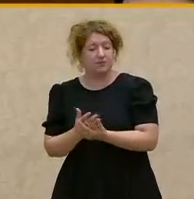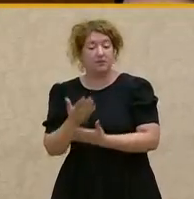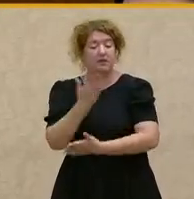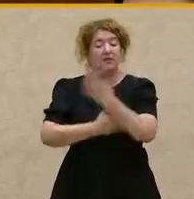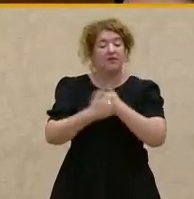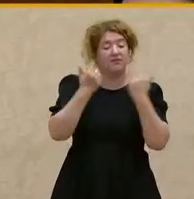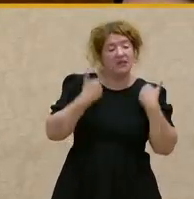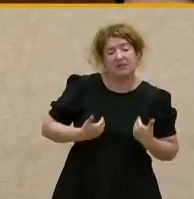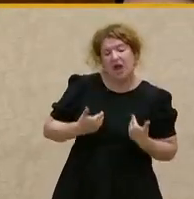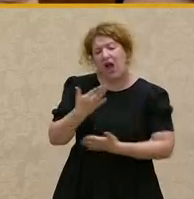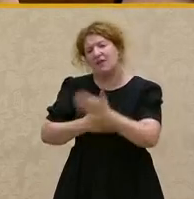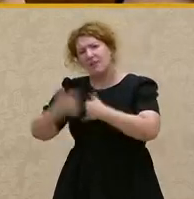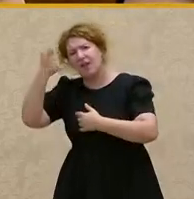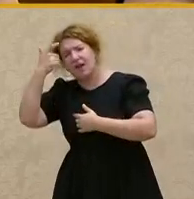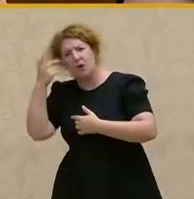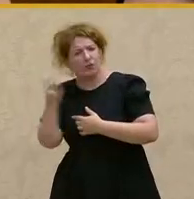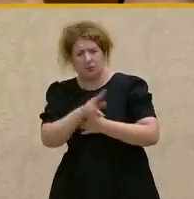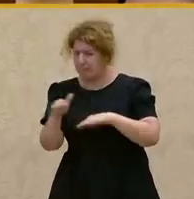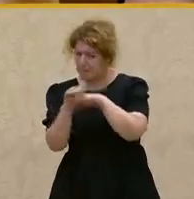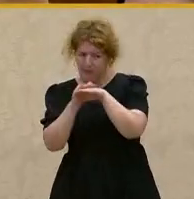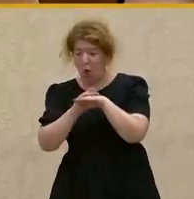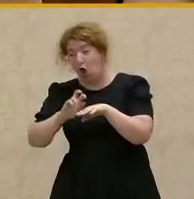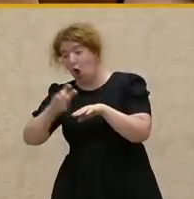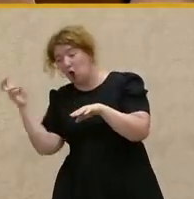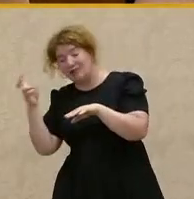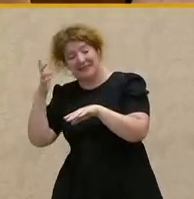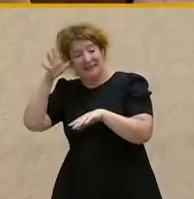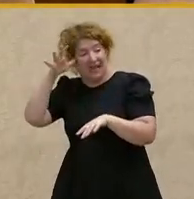discapacidad psíquica. No, señores, hay una tercera, que es discapacidad sensorial. No